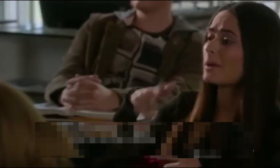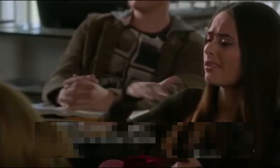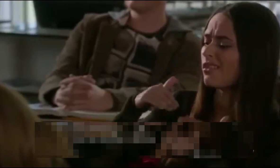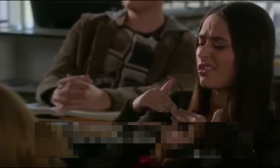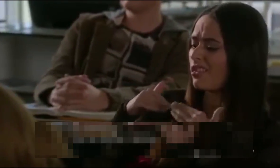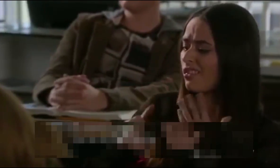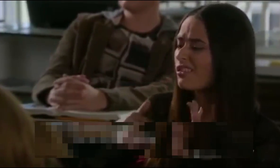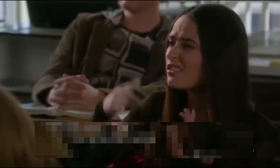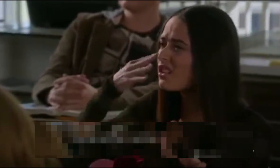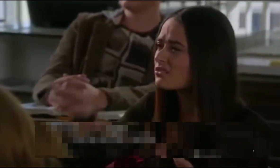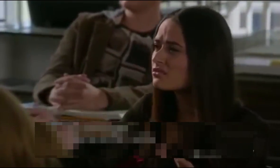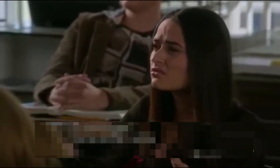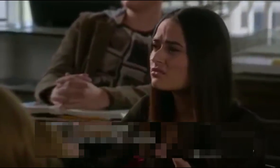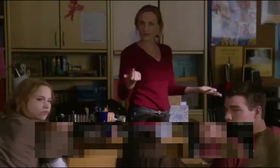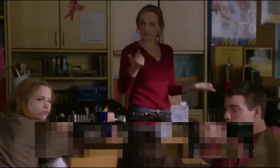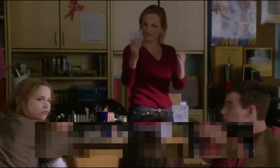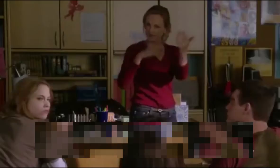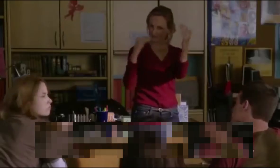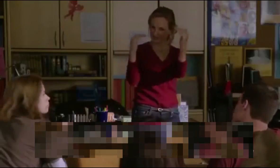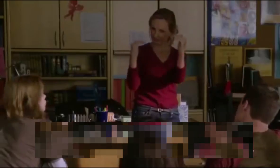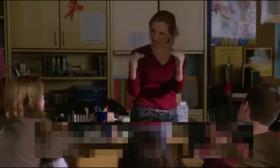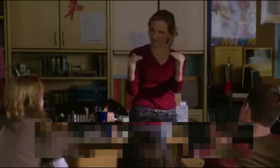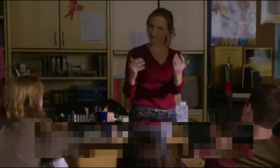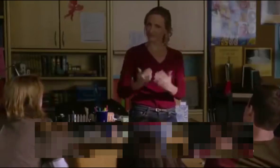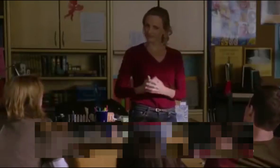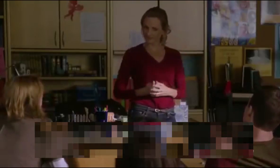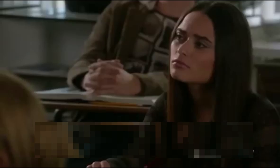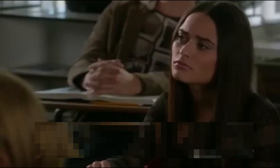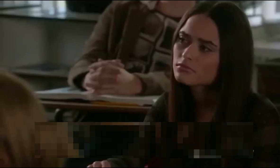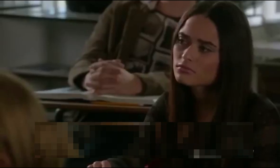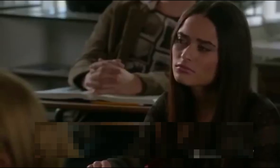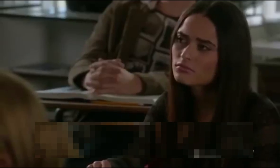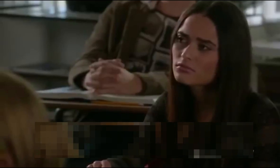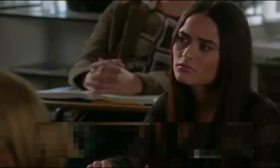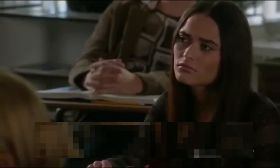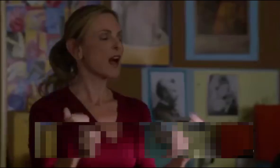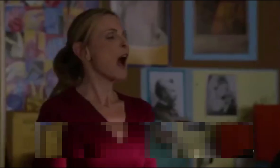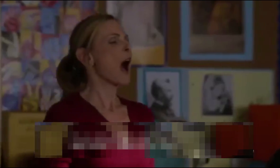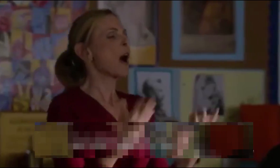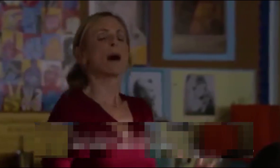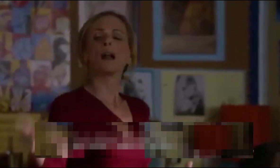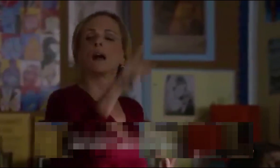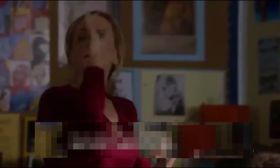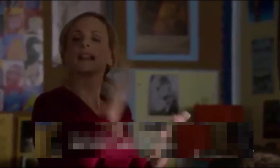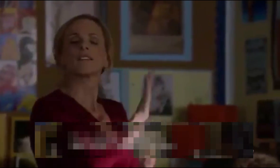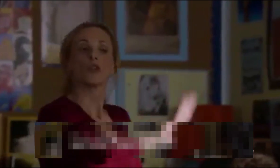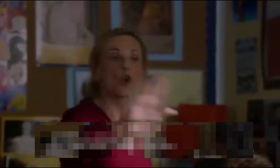Taub wie "weniger". Fehlend. Sind wir "weniger"? Glaubt ihr, dass taub zu sein ...